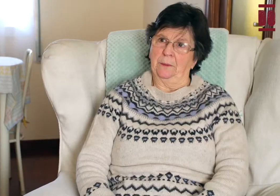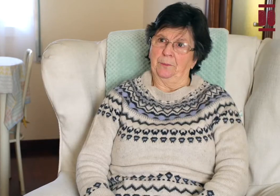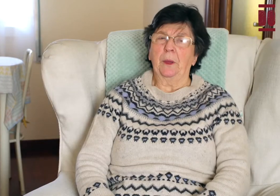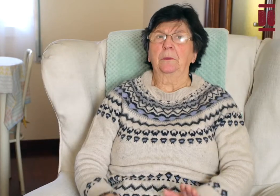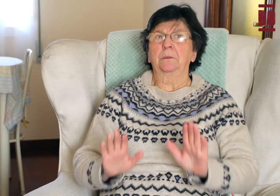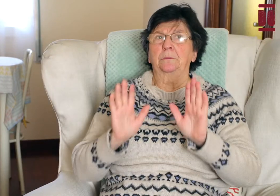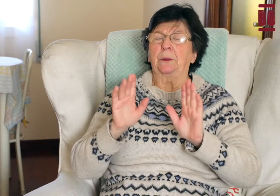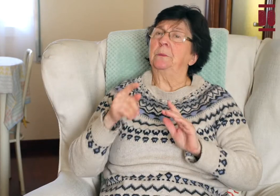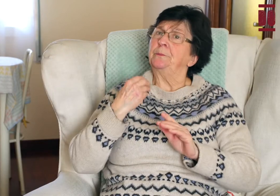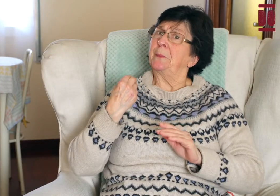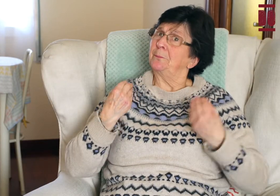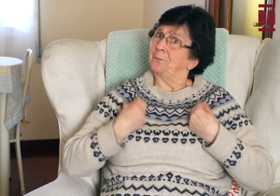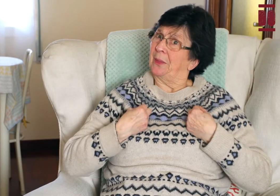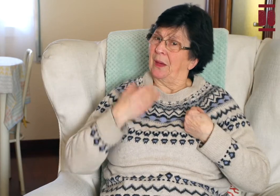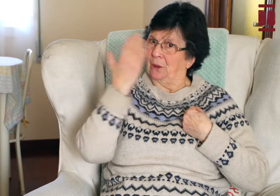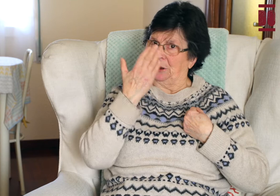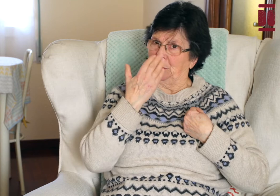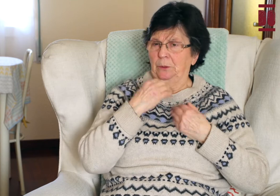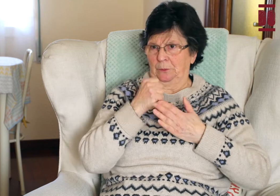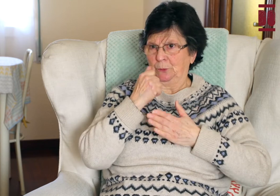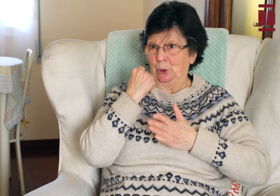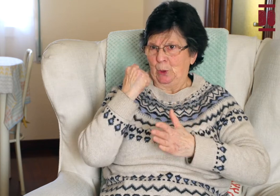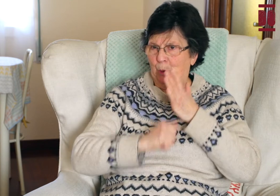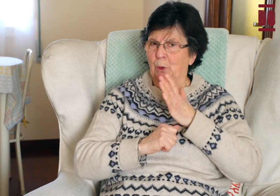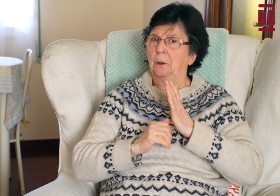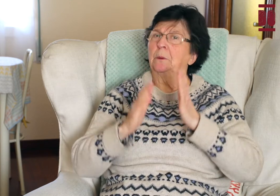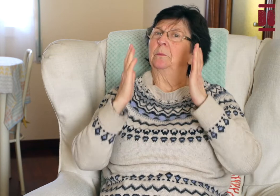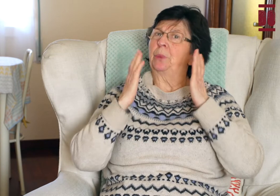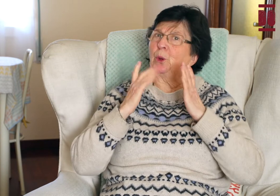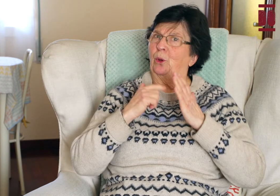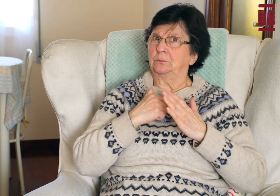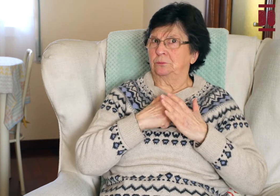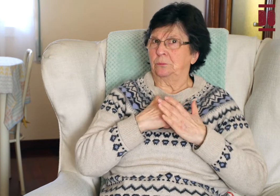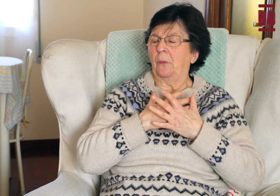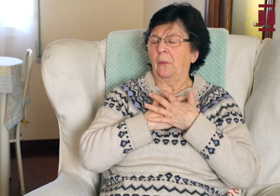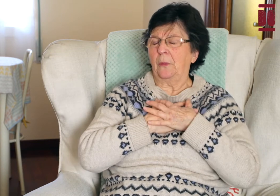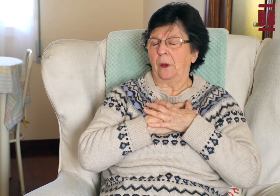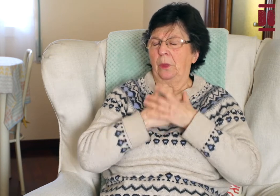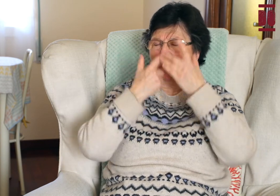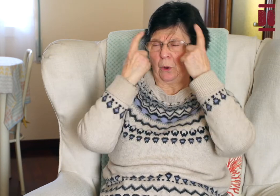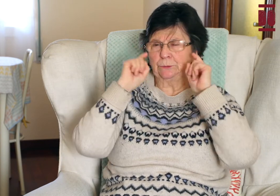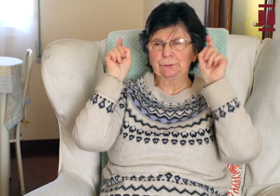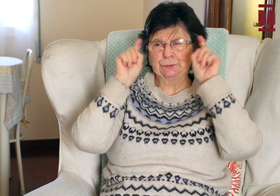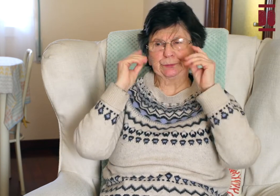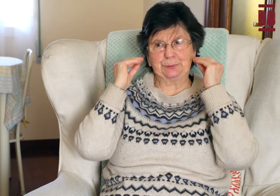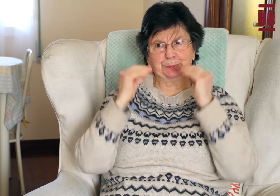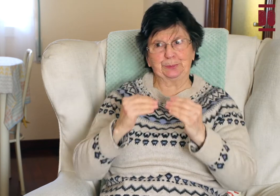La vida en el colegio fue dura, sí, pero estoy agradecida a las monjas, que enseñaban muy bien.